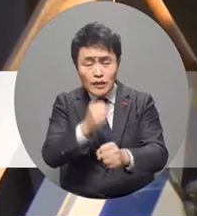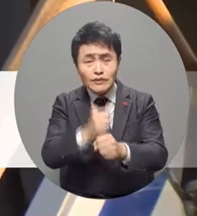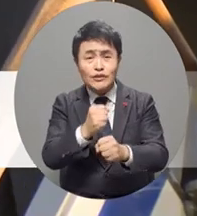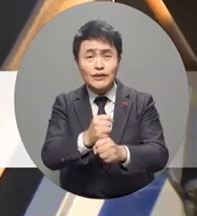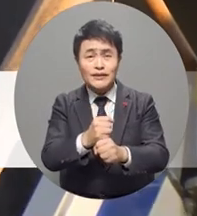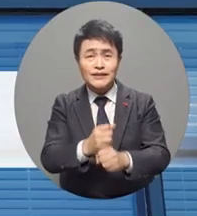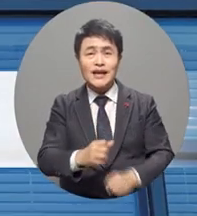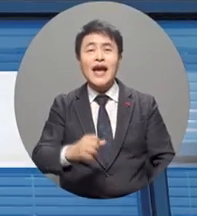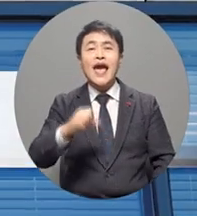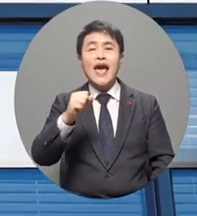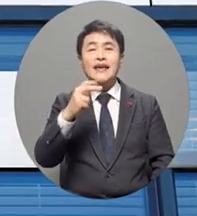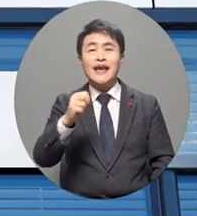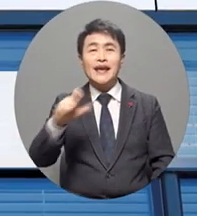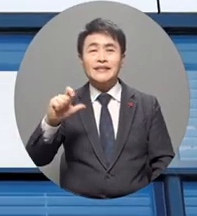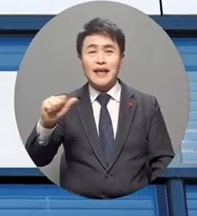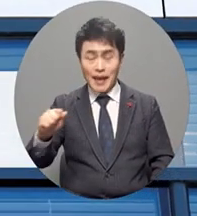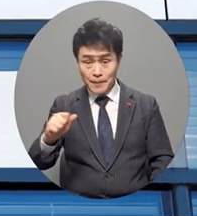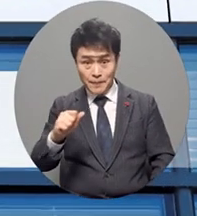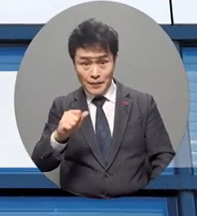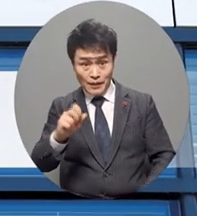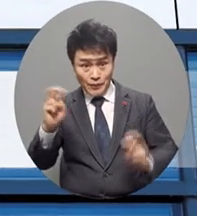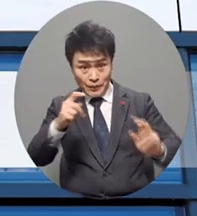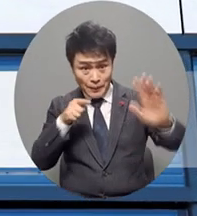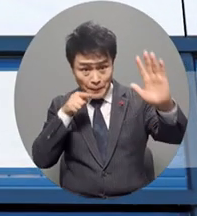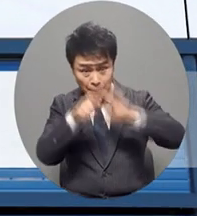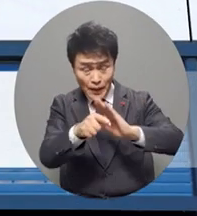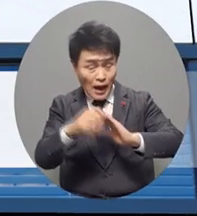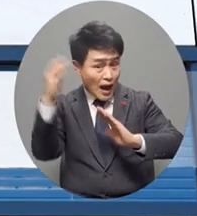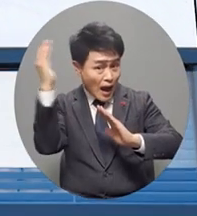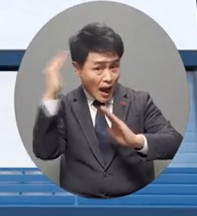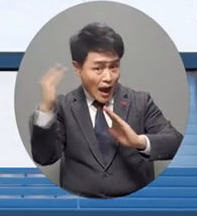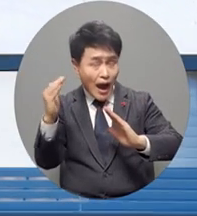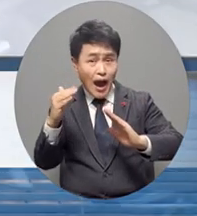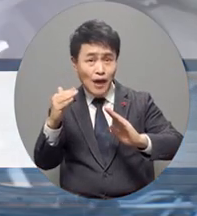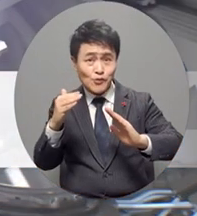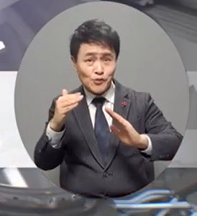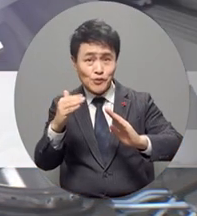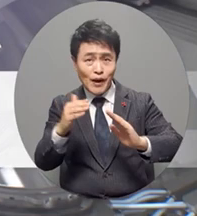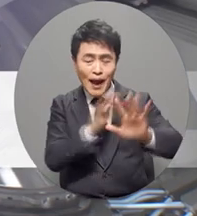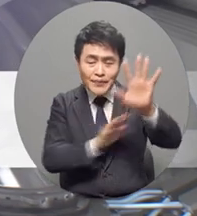전 세계에서 유일하게 생산하고 있는 ASML 본사를 방문하는 등 한국과 네덜란드의